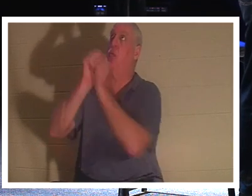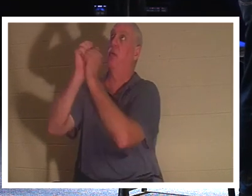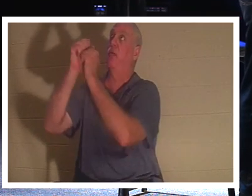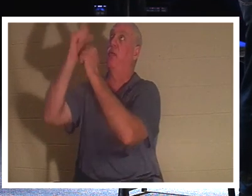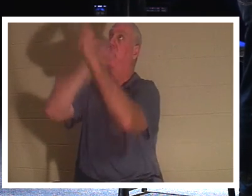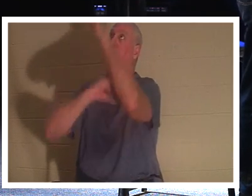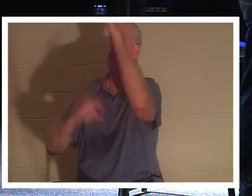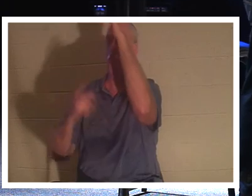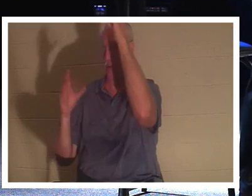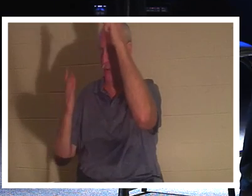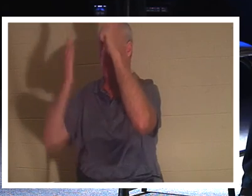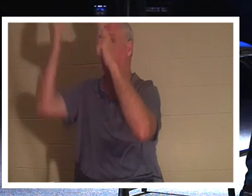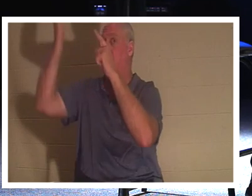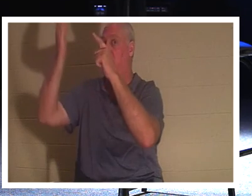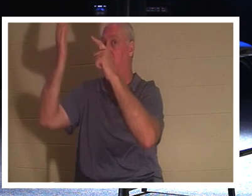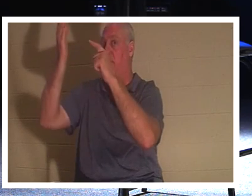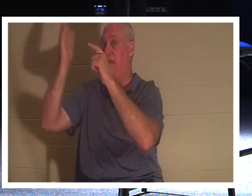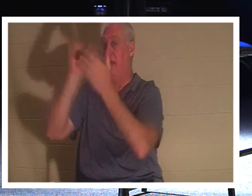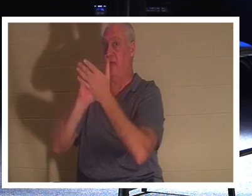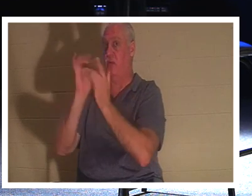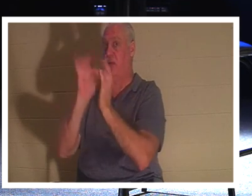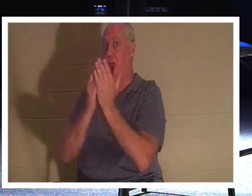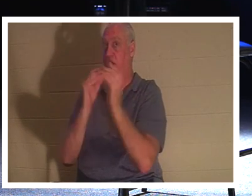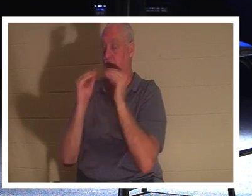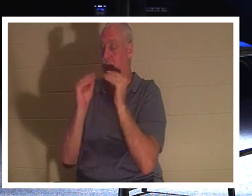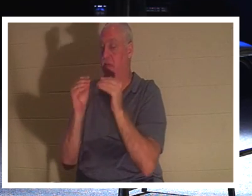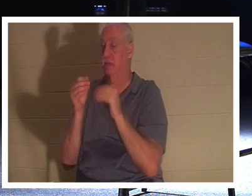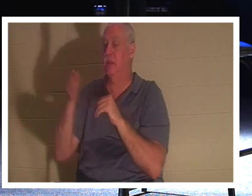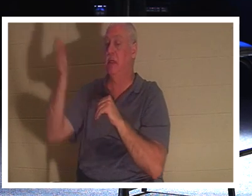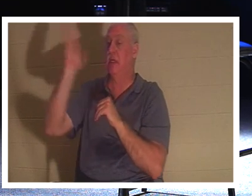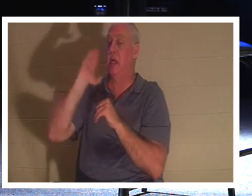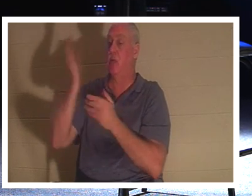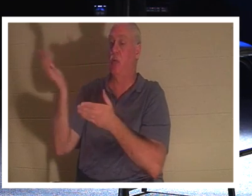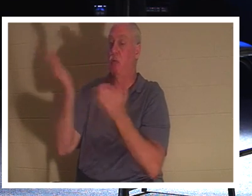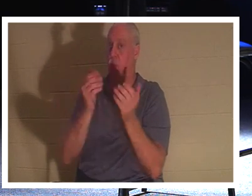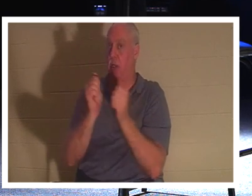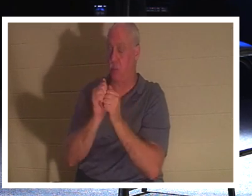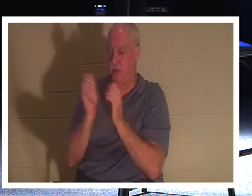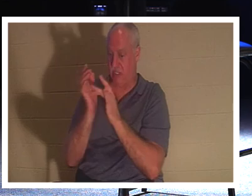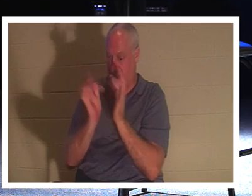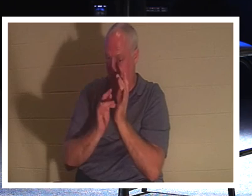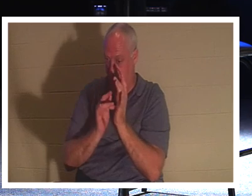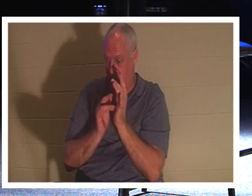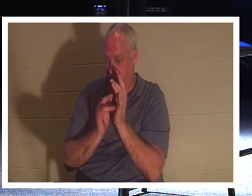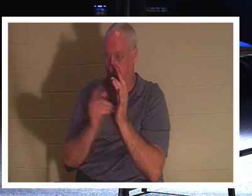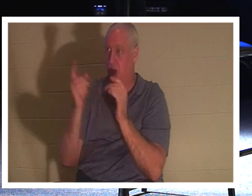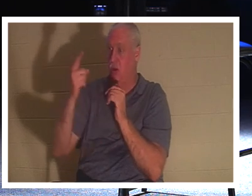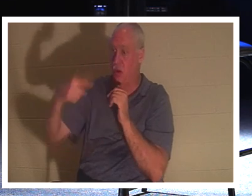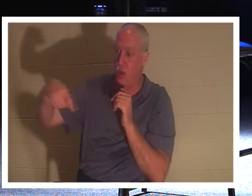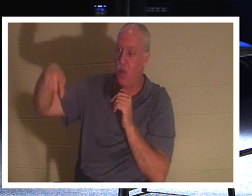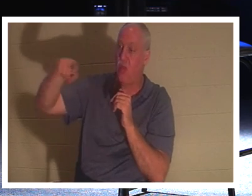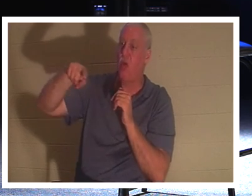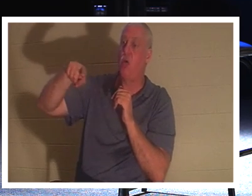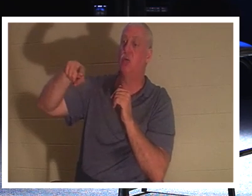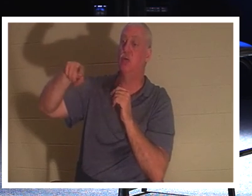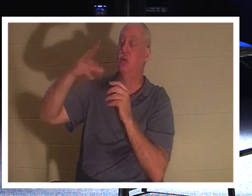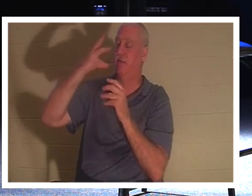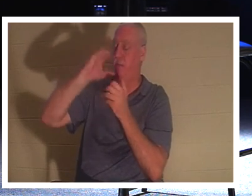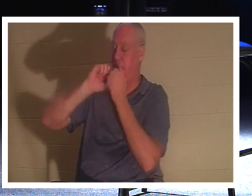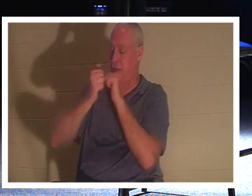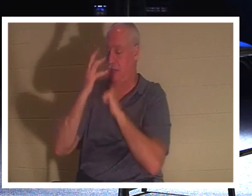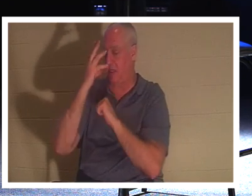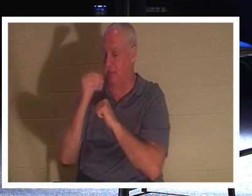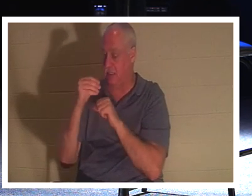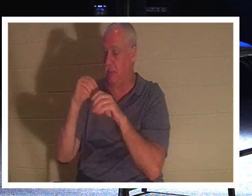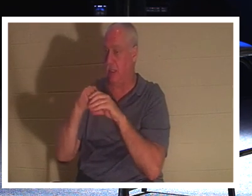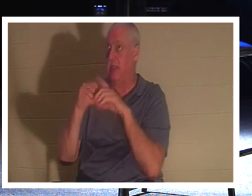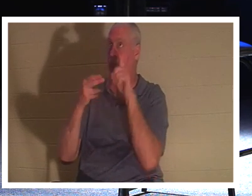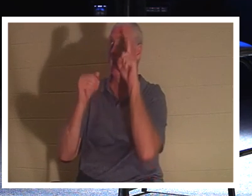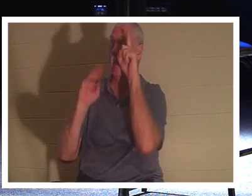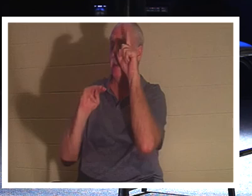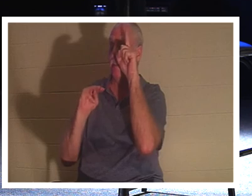lehrt die Heilige Schrift. Gott wird diejenigen mit Jesus bringen, die in Ihm entschlafen sind. Als